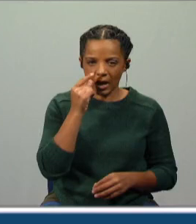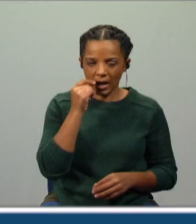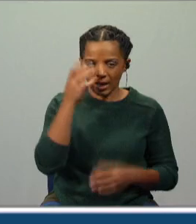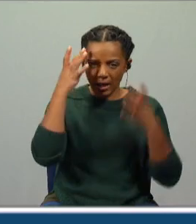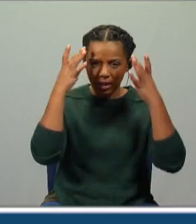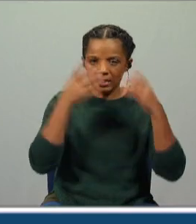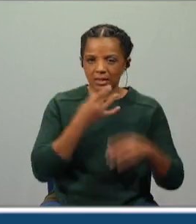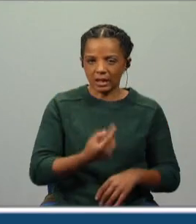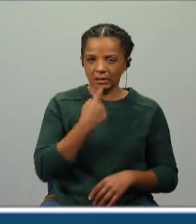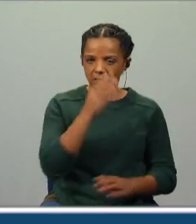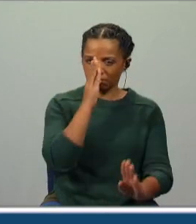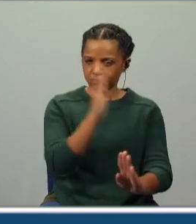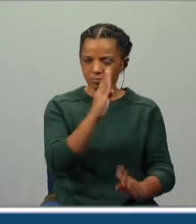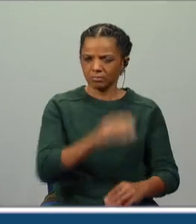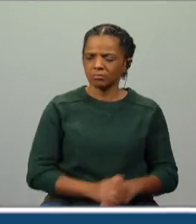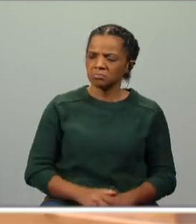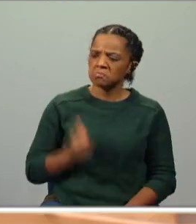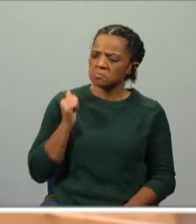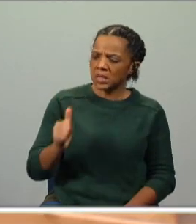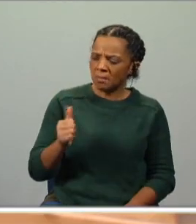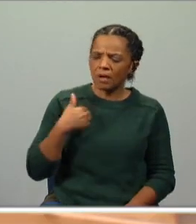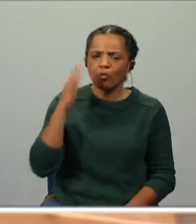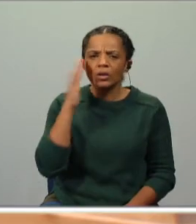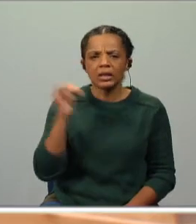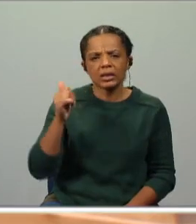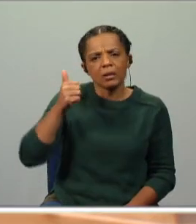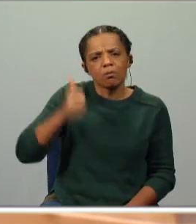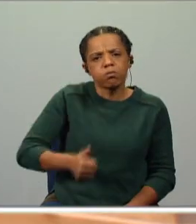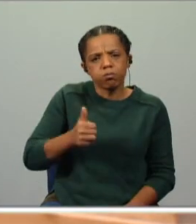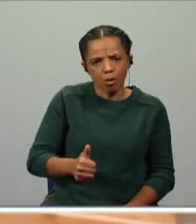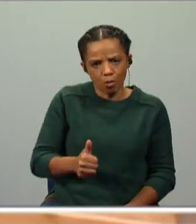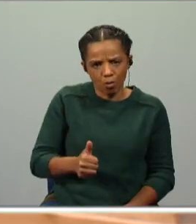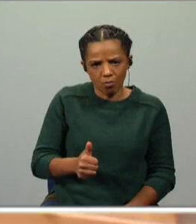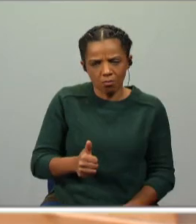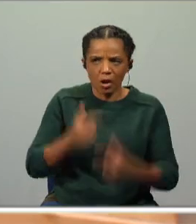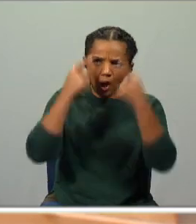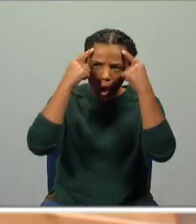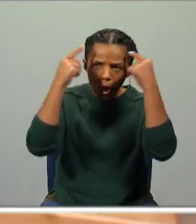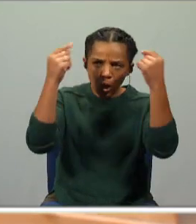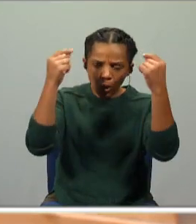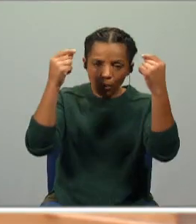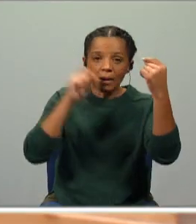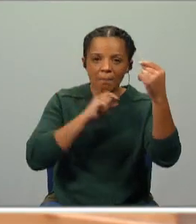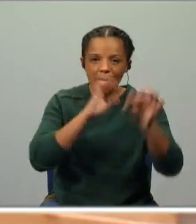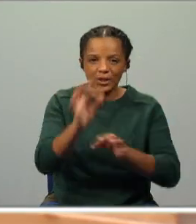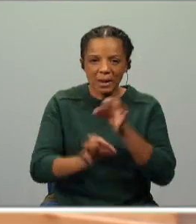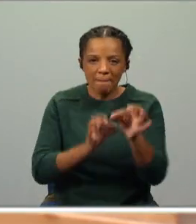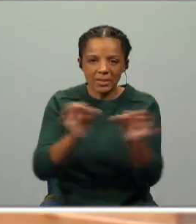Está bem pai Natal. Eu vou tentar ser bom lobo. Já podes dar-me o meu presente.